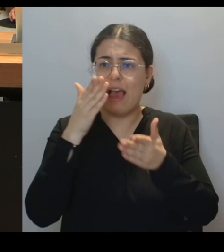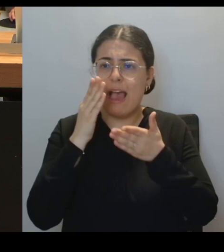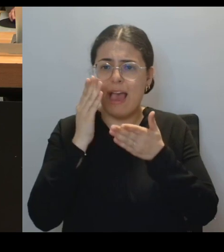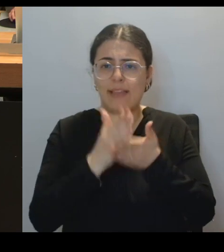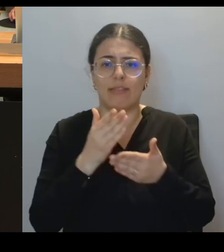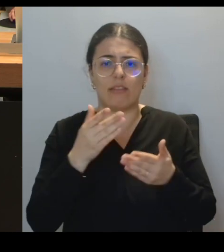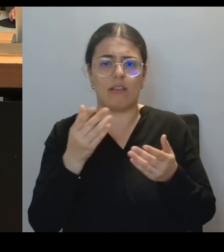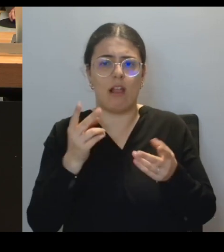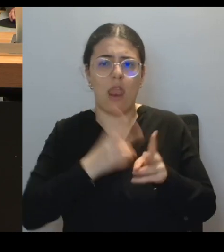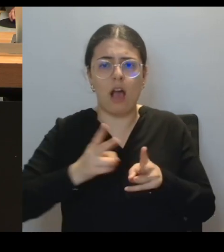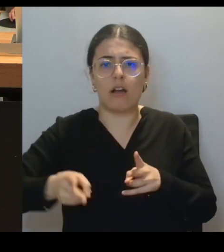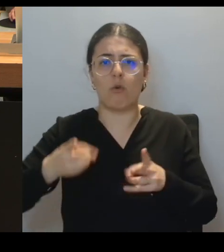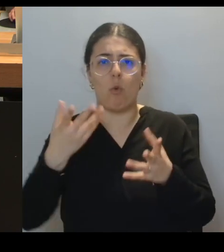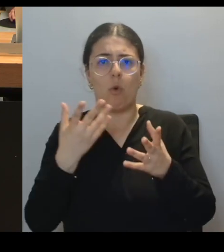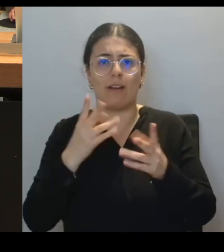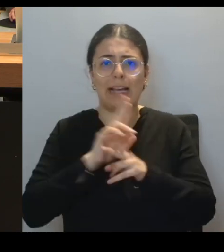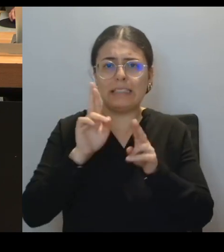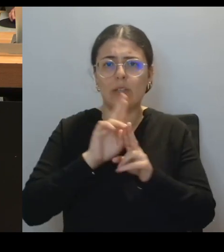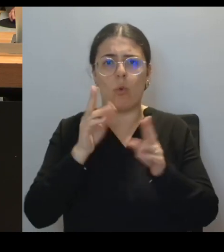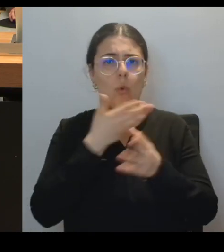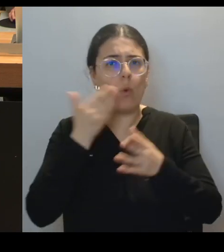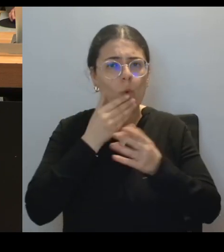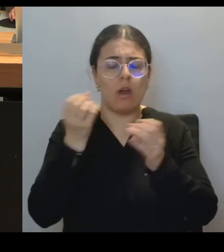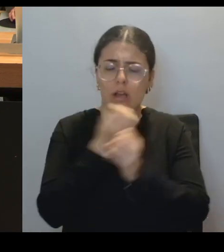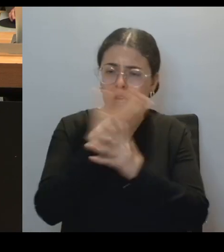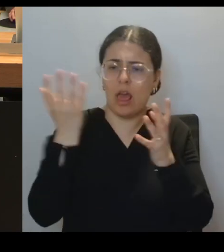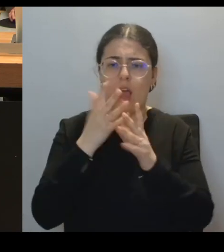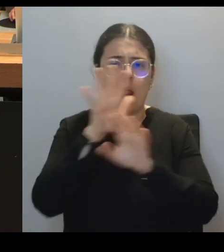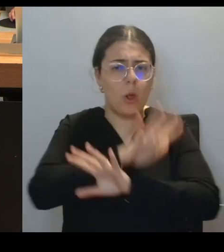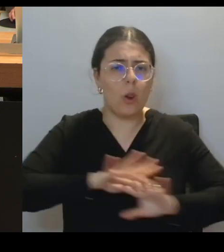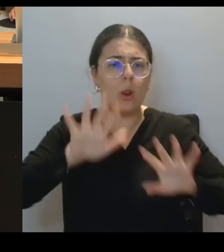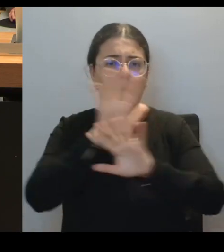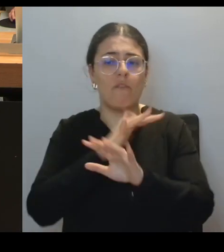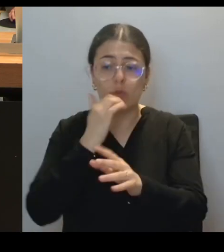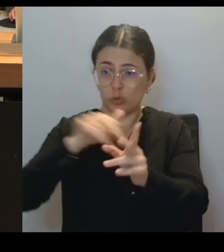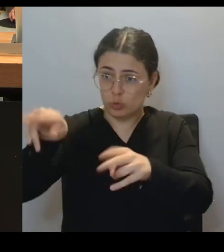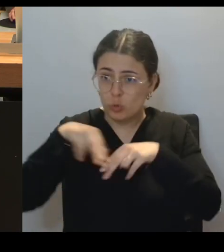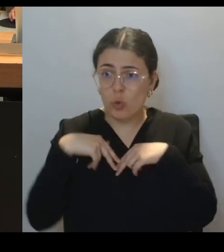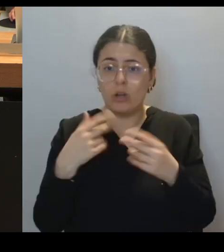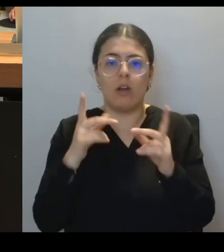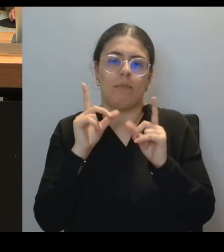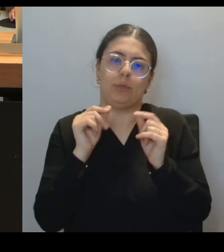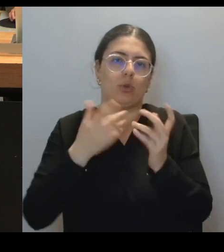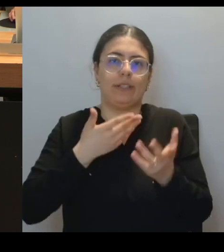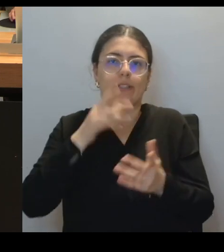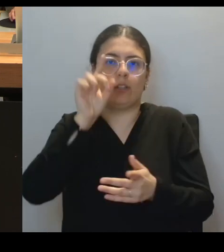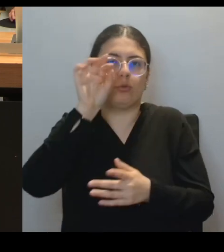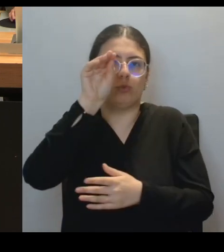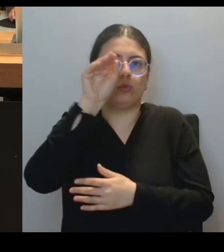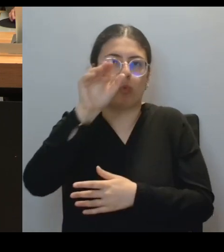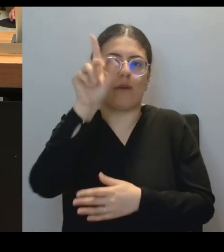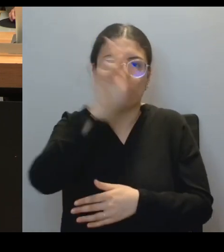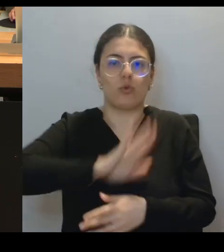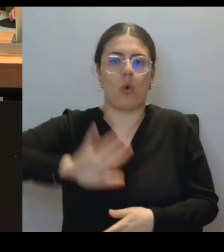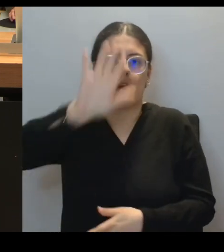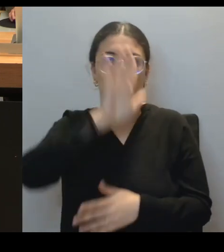ins ins Leben bringen Und damit ist klar Die Zukunft Deutschlands liegt nicht bei der AfD. Die Zukunft Deutschlands liegt nicht in der Vergangenheit. Vielen Dank.